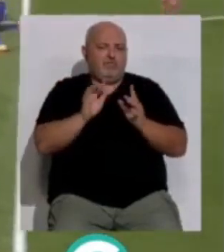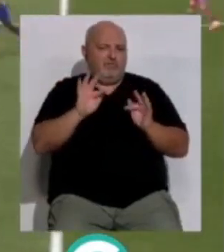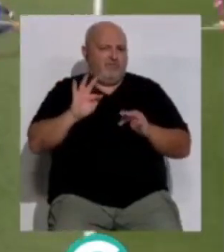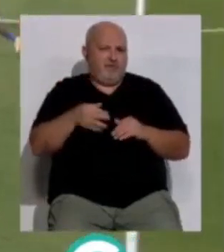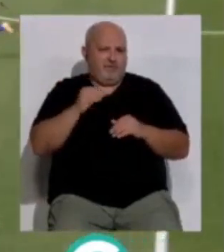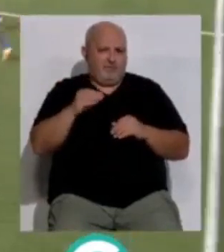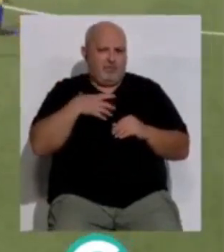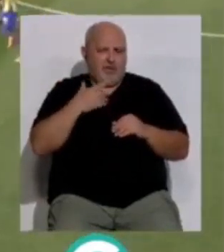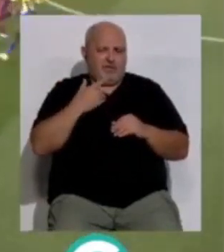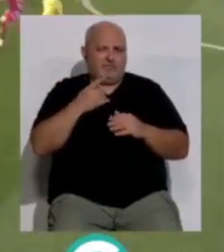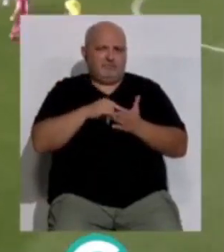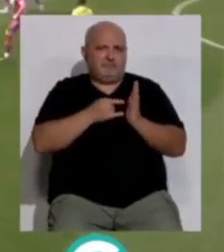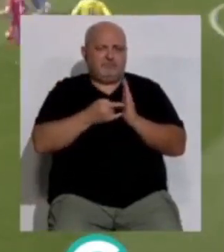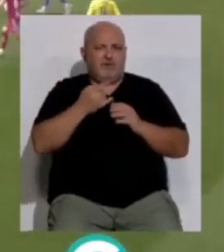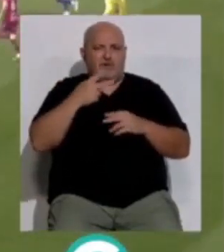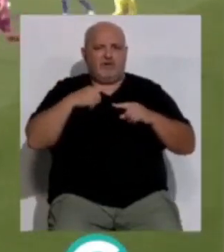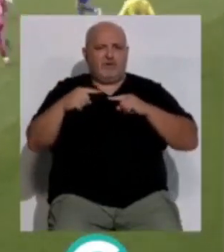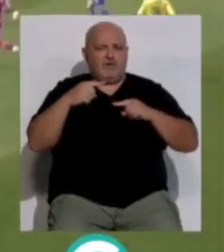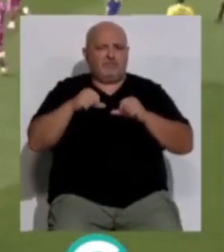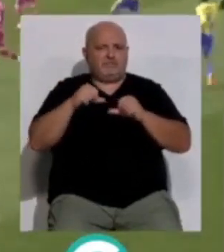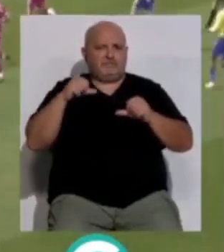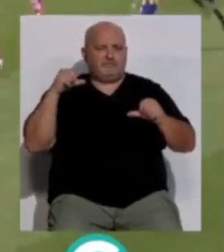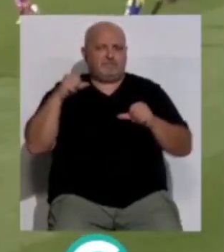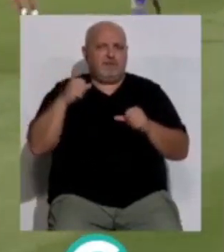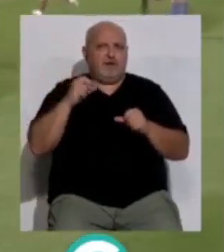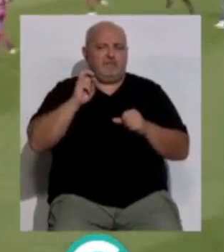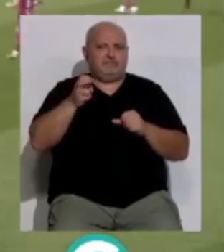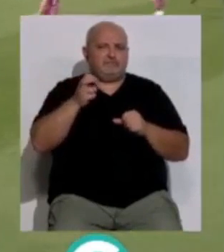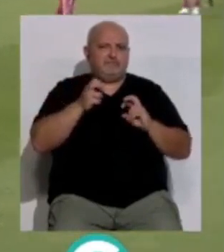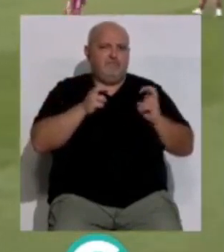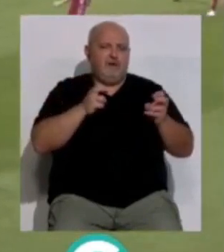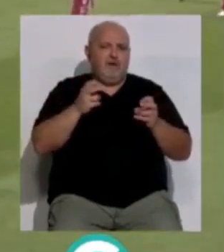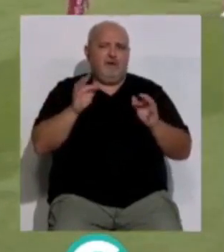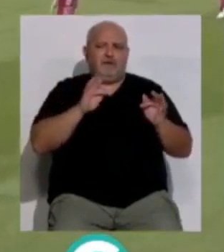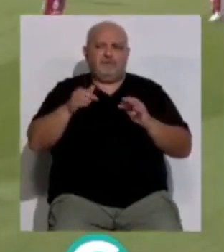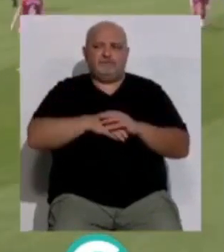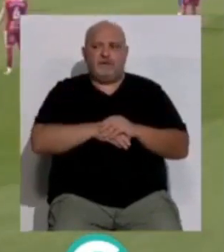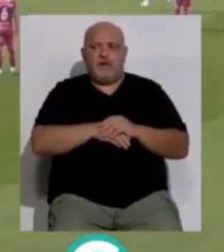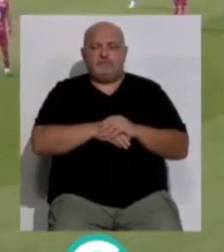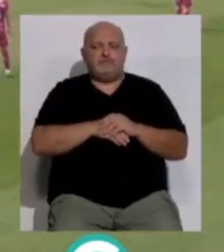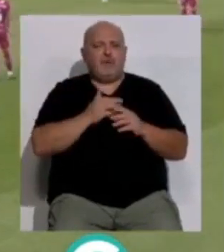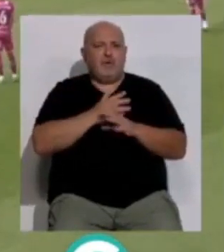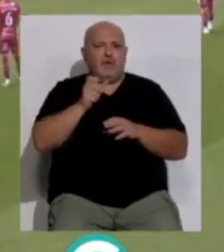veces el entrenador los hizo jugar a él y a Perú por ejemplo verdad Este es un jugador potente